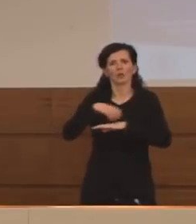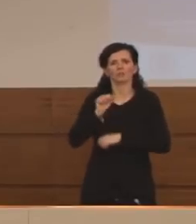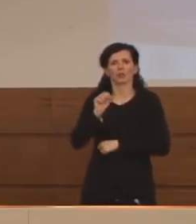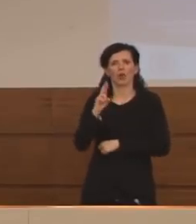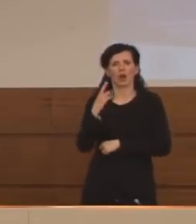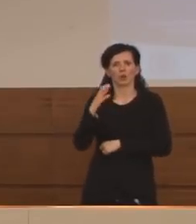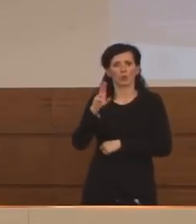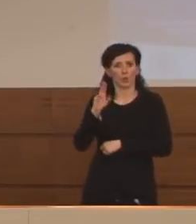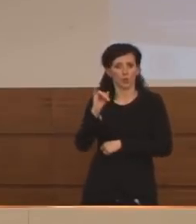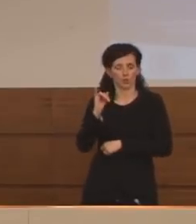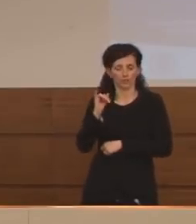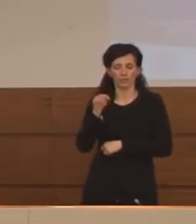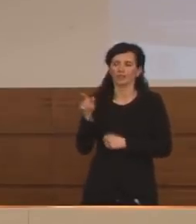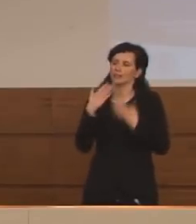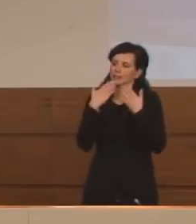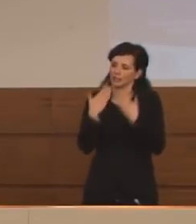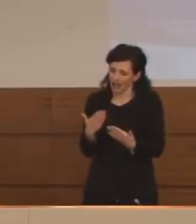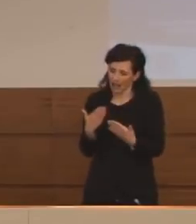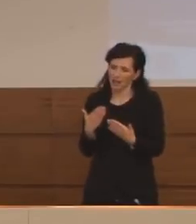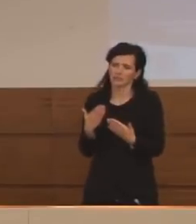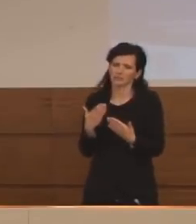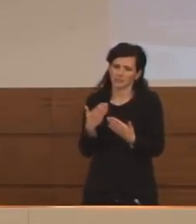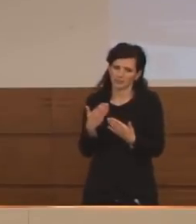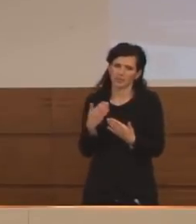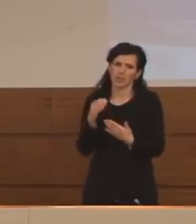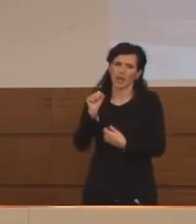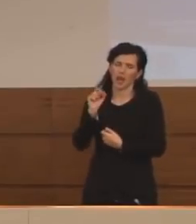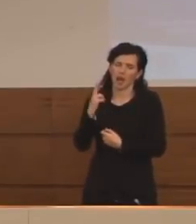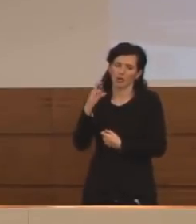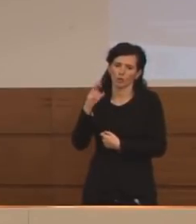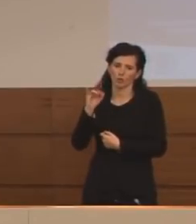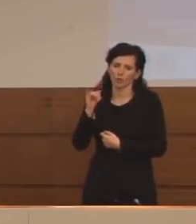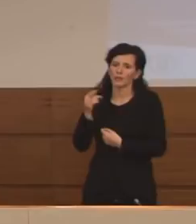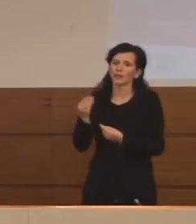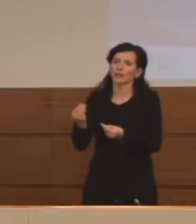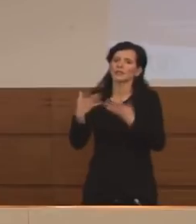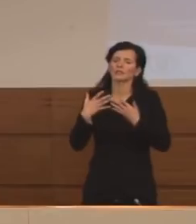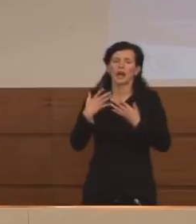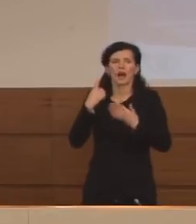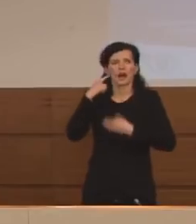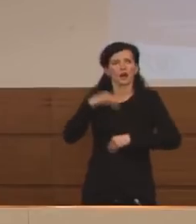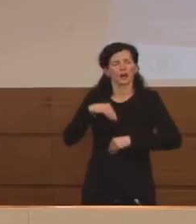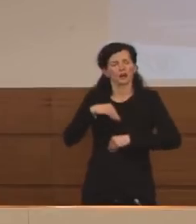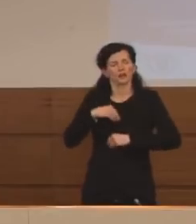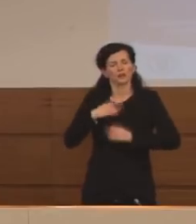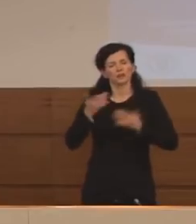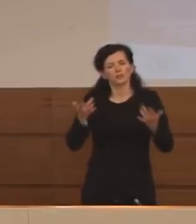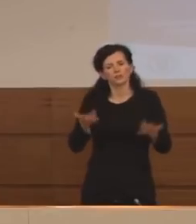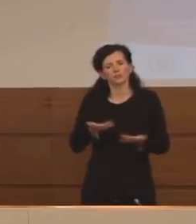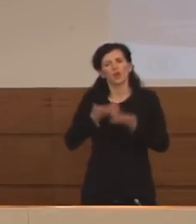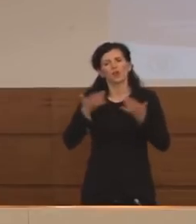perché ci sta dando, ci sta sollevando tutti quanti da un compito molto gravoso,